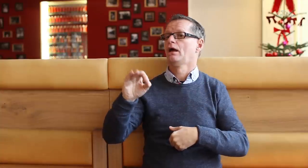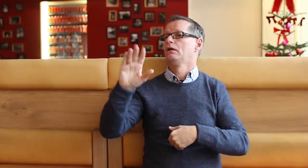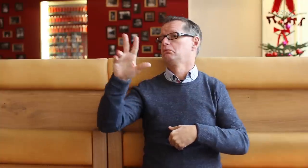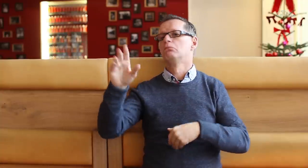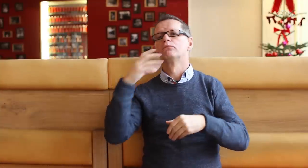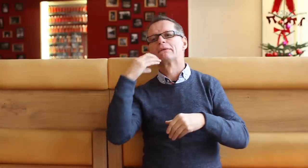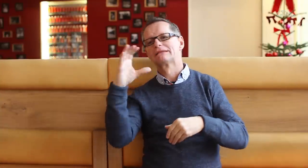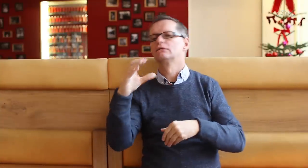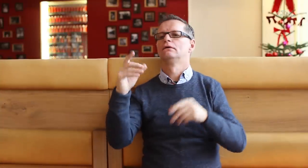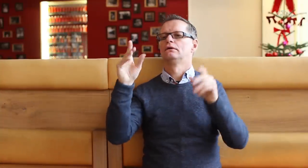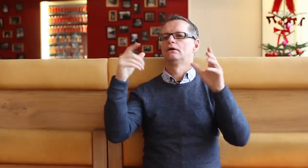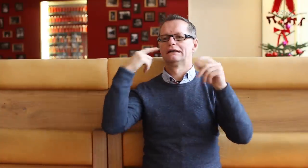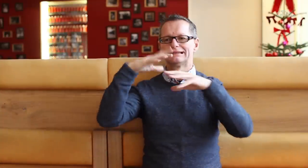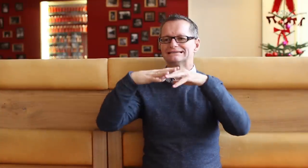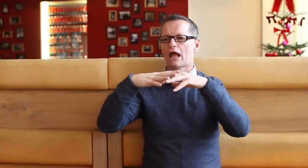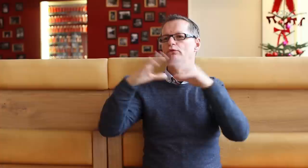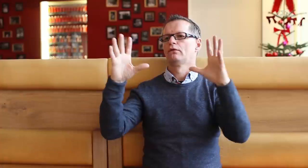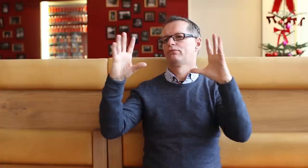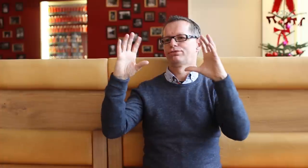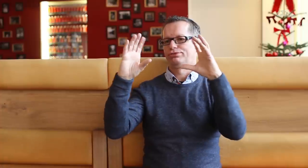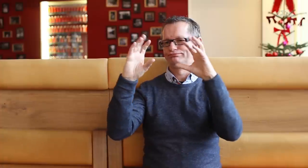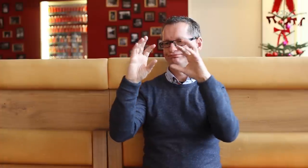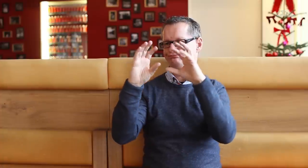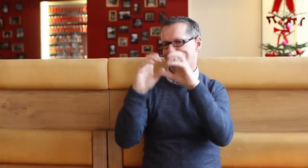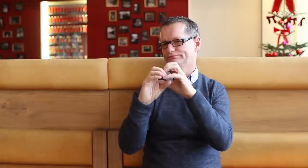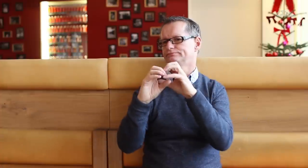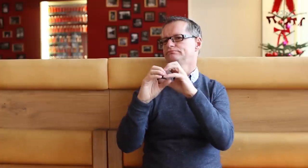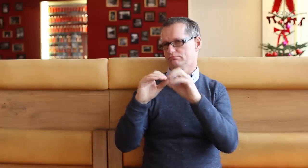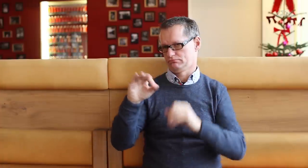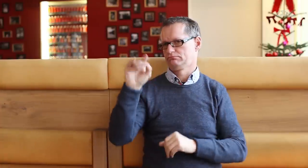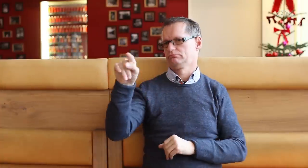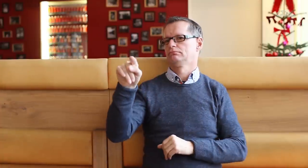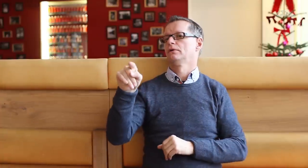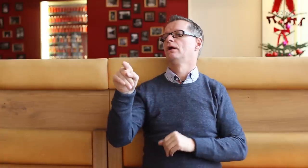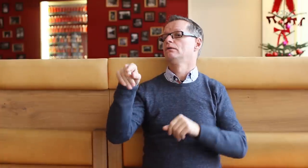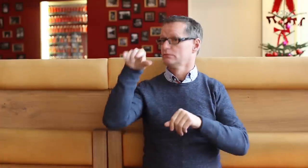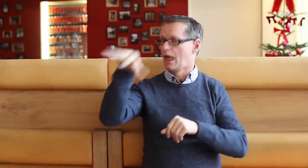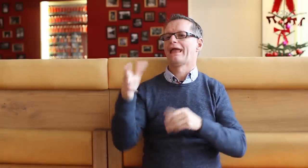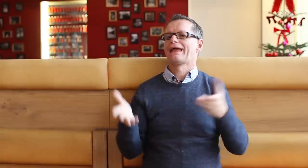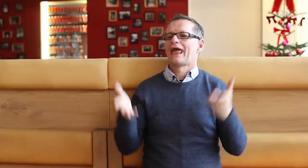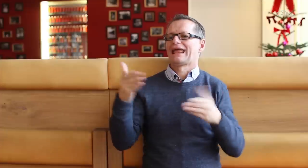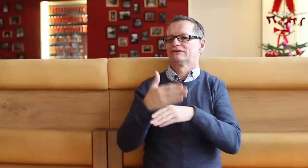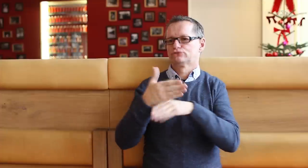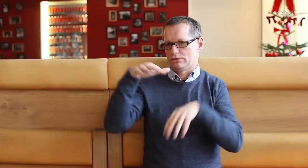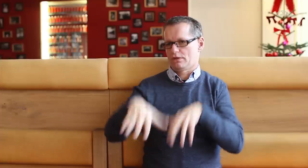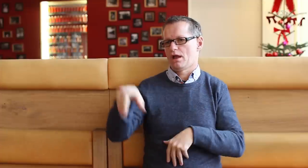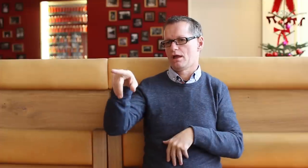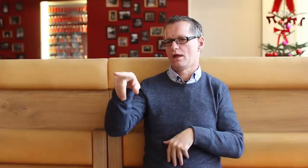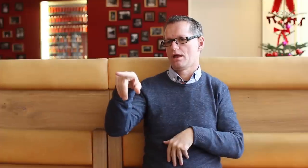Später verkümmert die Netzhaut. Sie haben auch Gleichgewichtsstörungen.